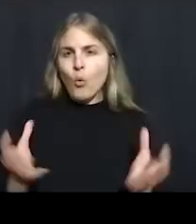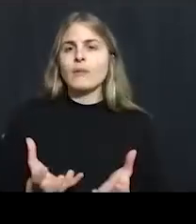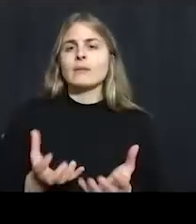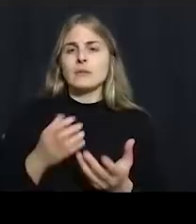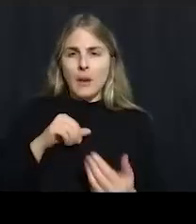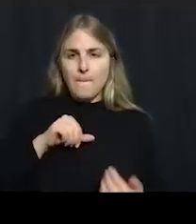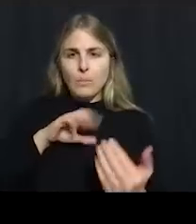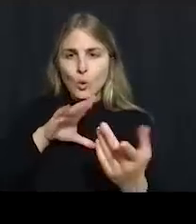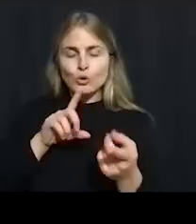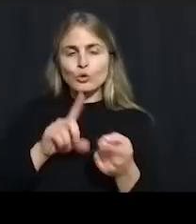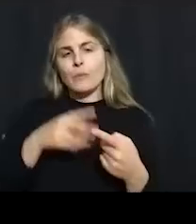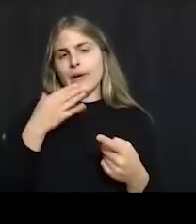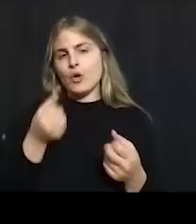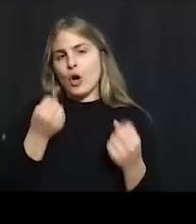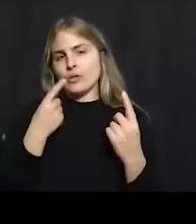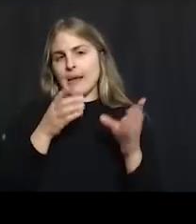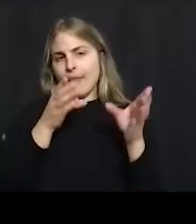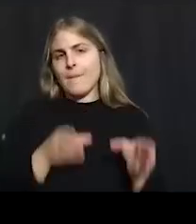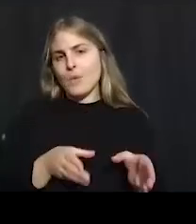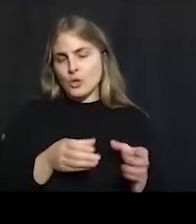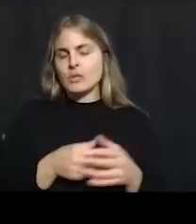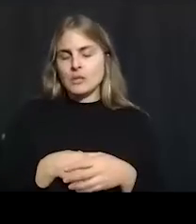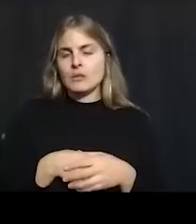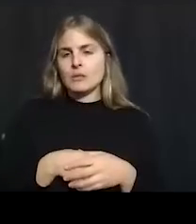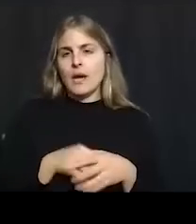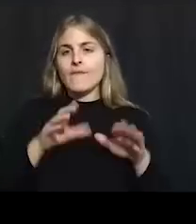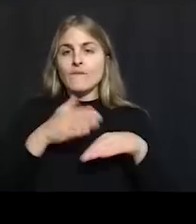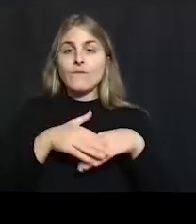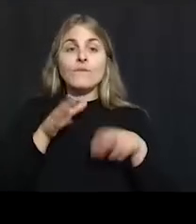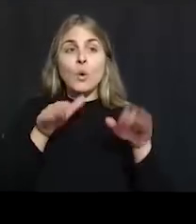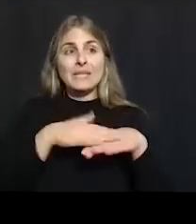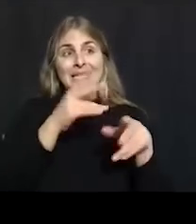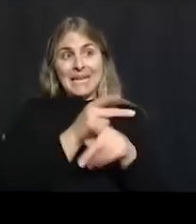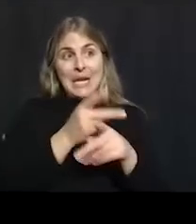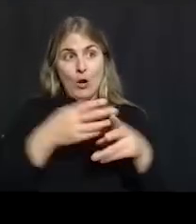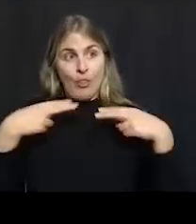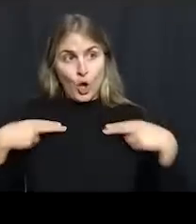y un cambio hacia un humanitarismo subversivo con clínicos, gestores de casos